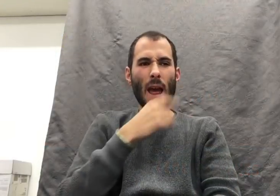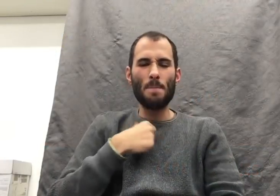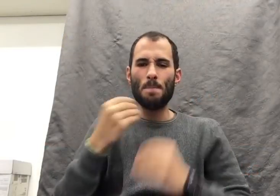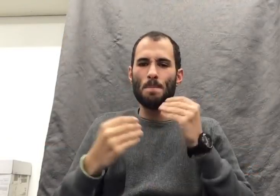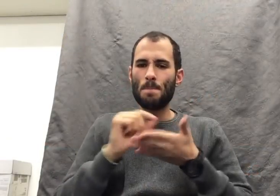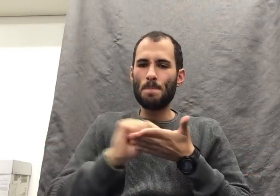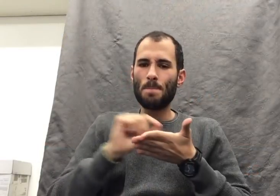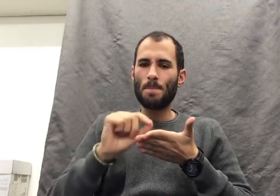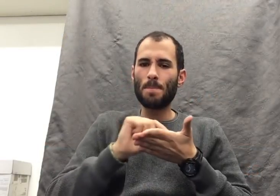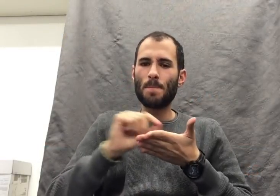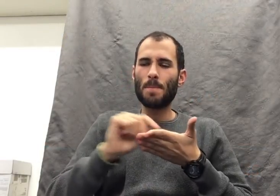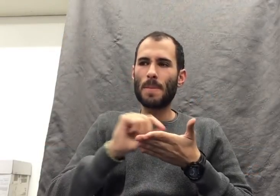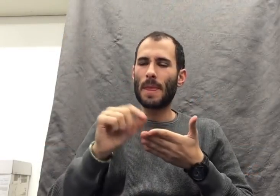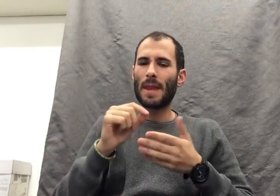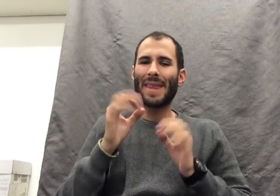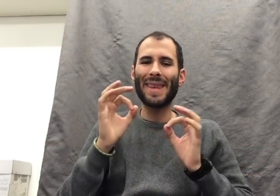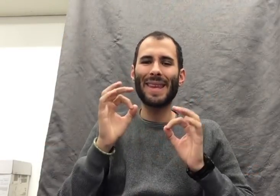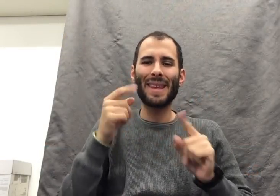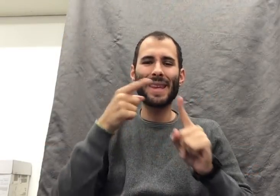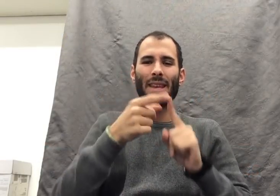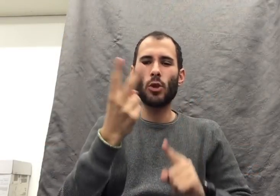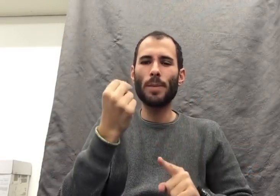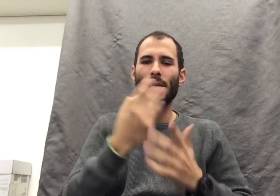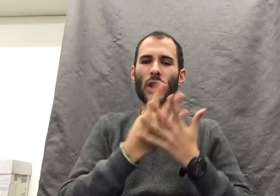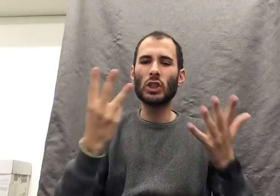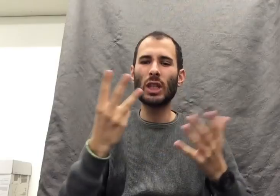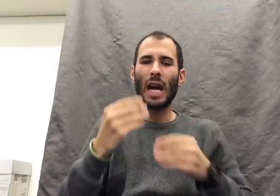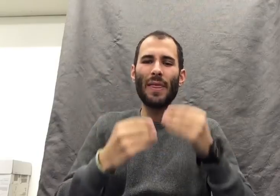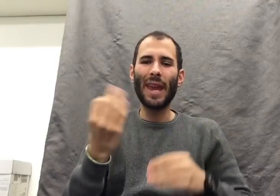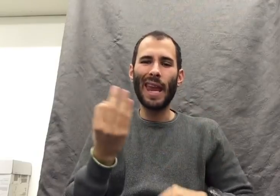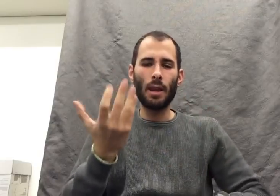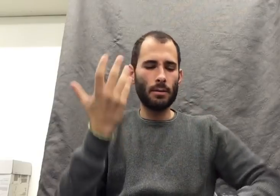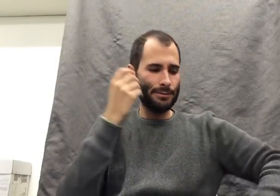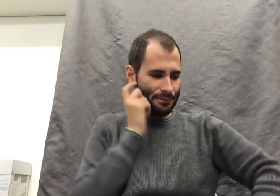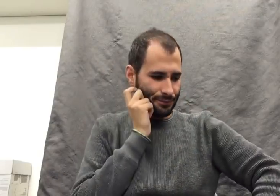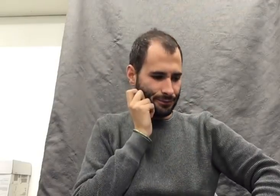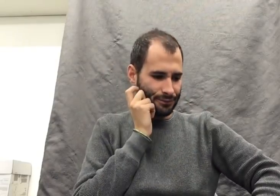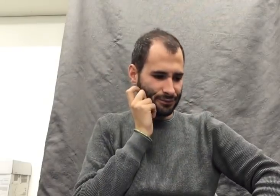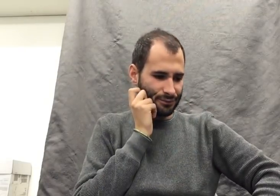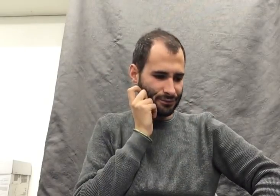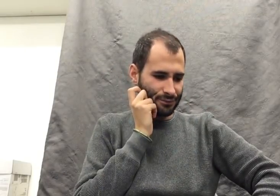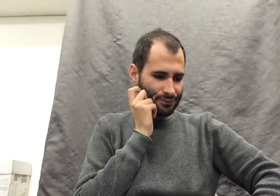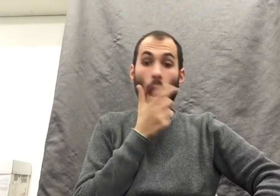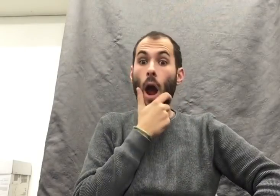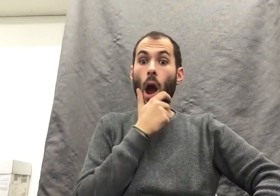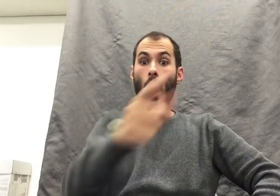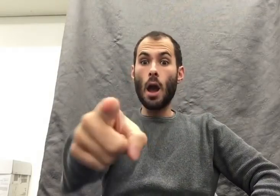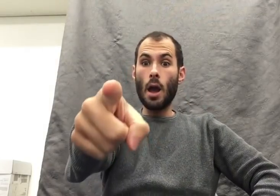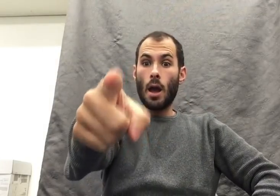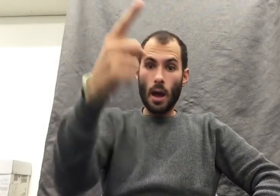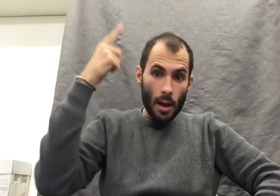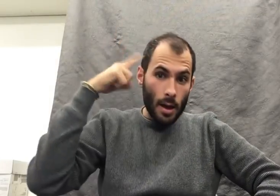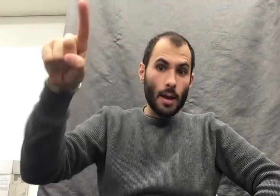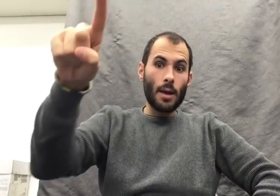Ahora he de reflexionar sobre qué deseo para el 2018... ¡Ya sé!